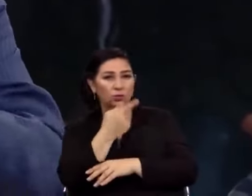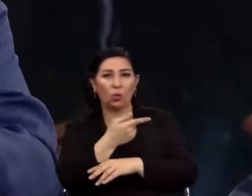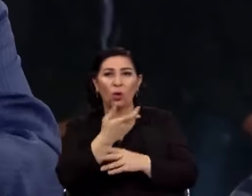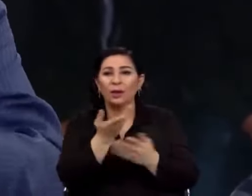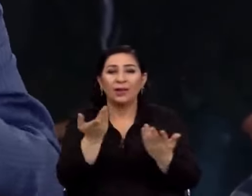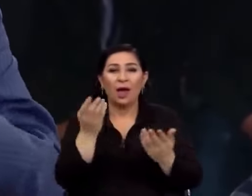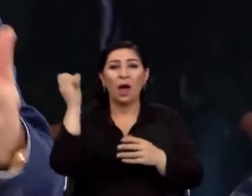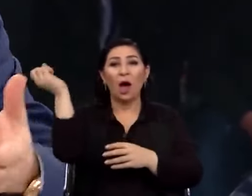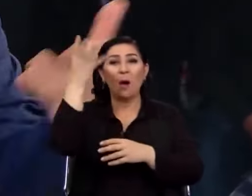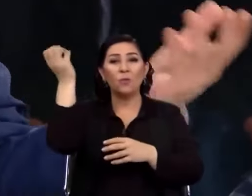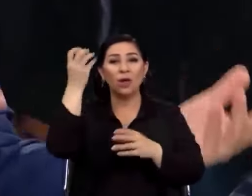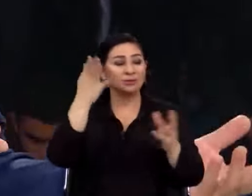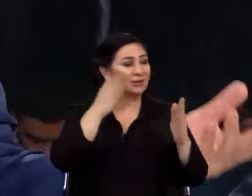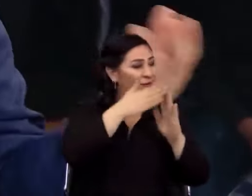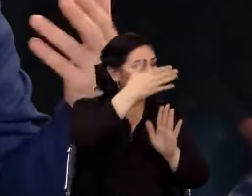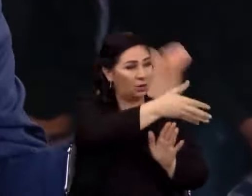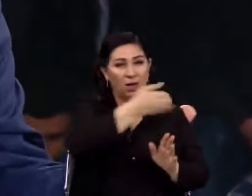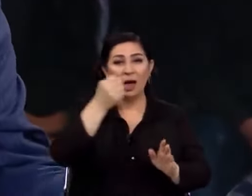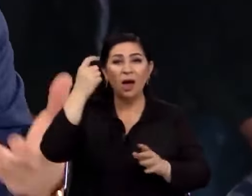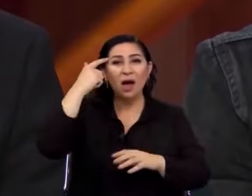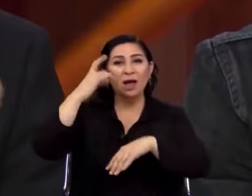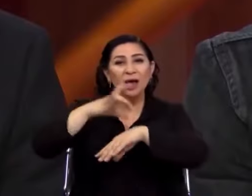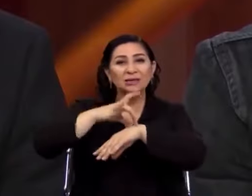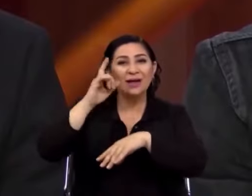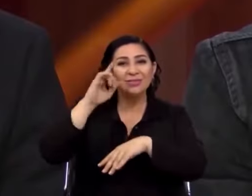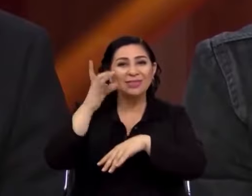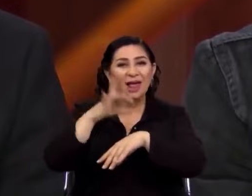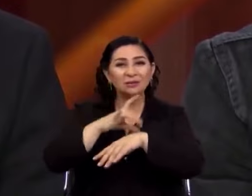ambulanslarla çıkarıp akıl hastanesine götürüyorlar şöyle bir adam düşünün hiç